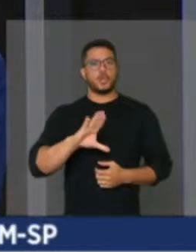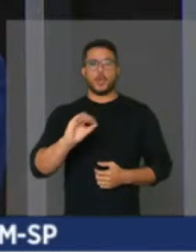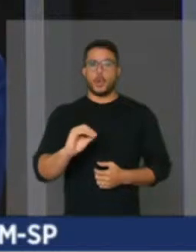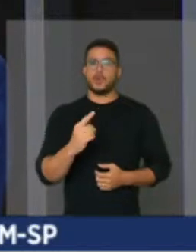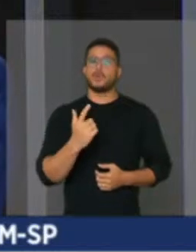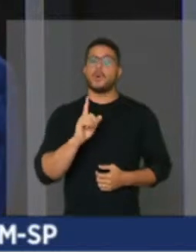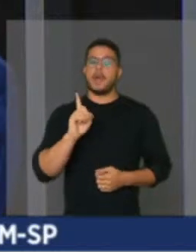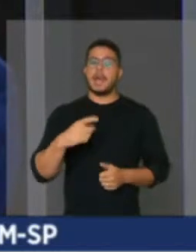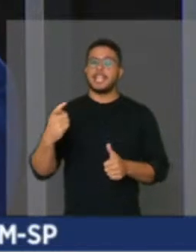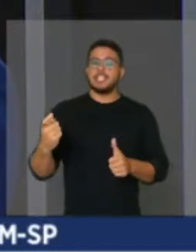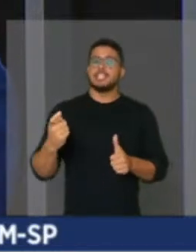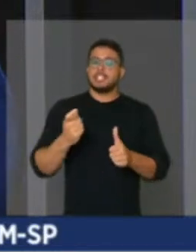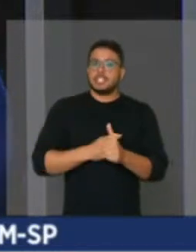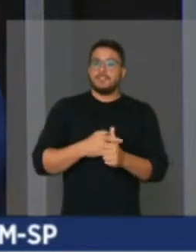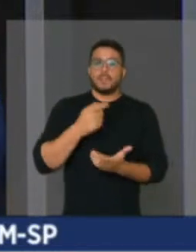TIRAR DE 2016, 2017, 2018, 2019, 2020, 21, 22, TIRA